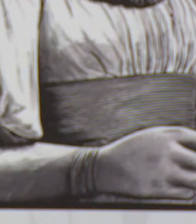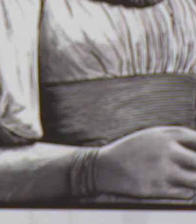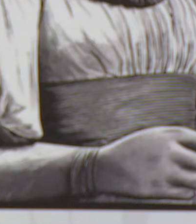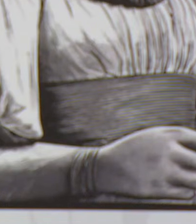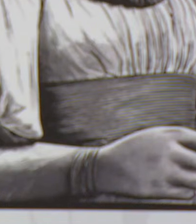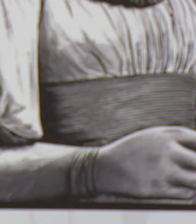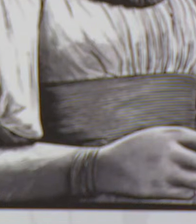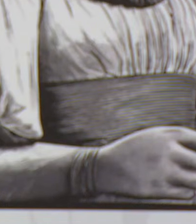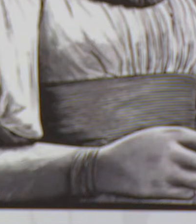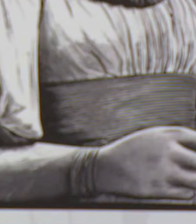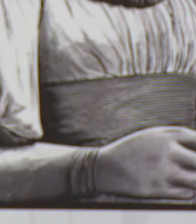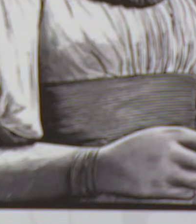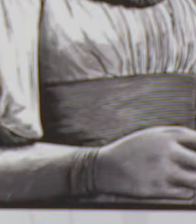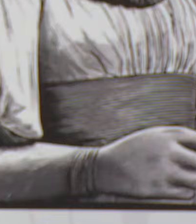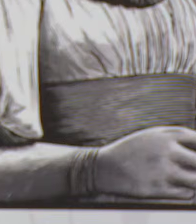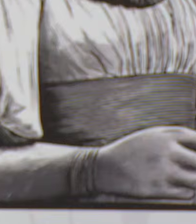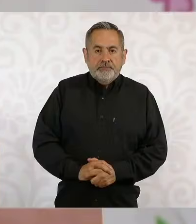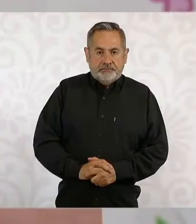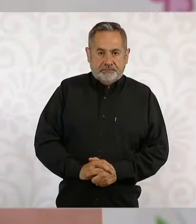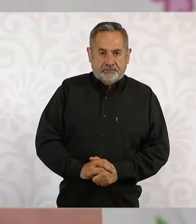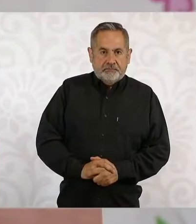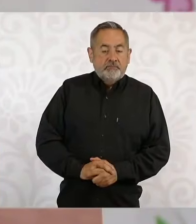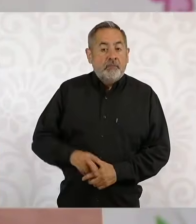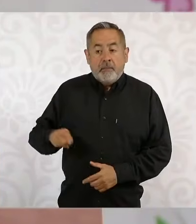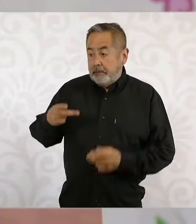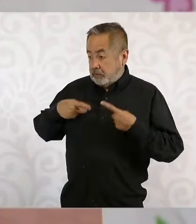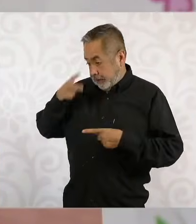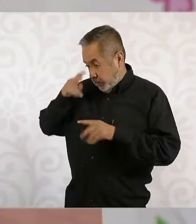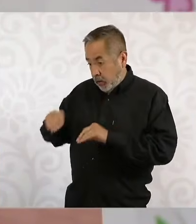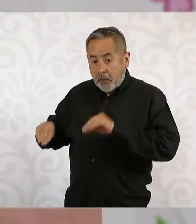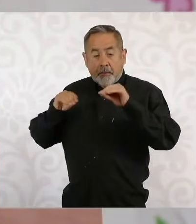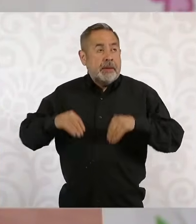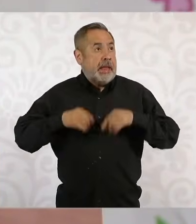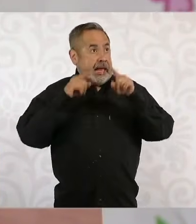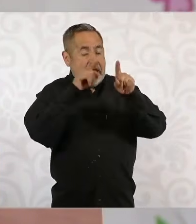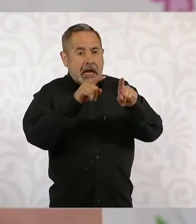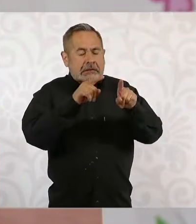pues tienen que hacer trámites aquí, por ejemplo, eh el acta de nacimiento, si es que quieren que